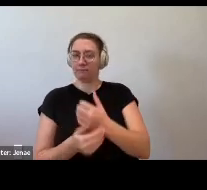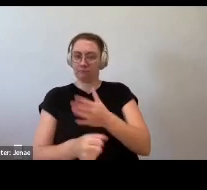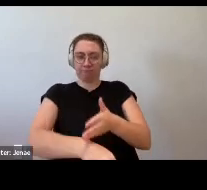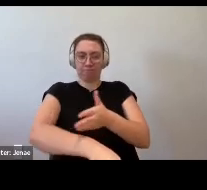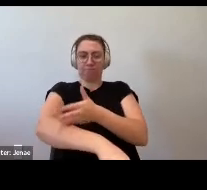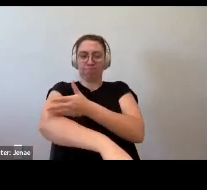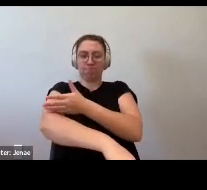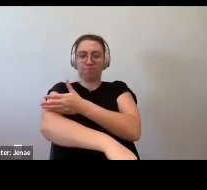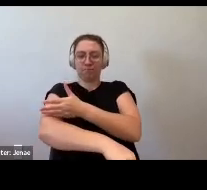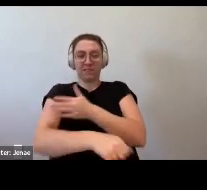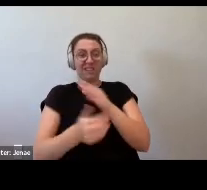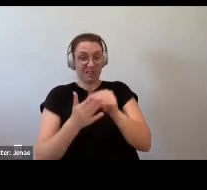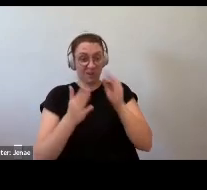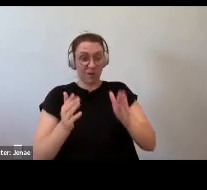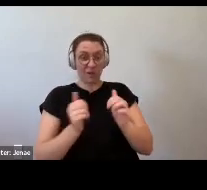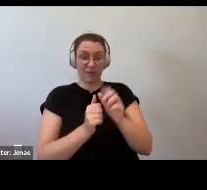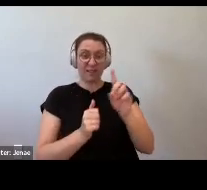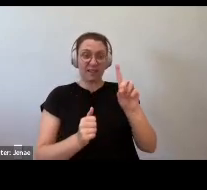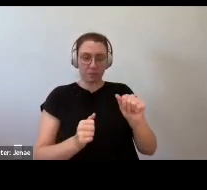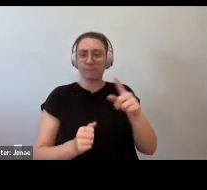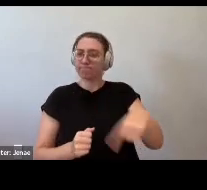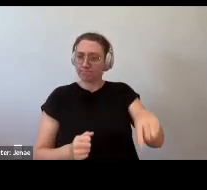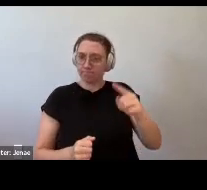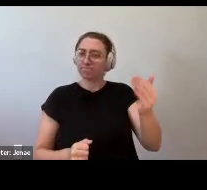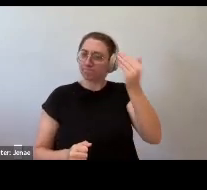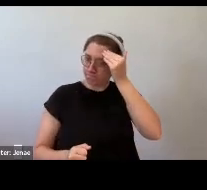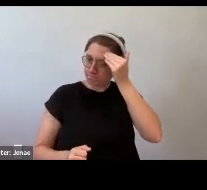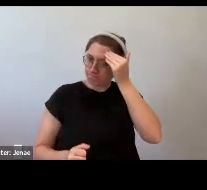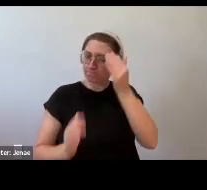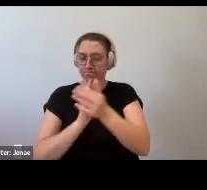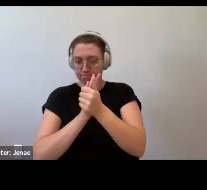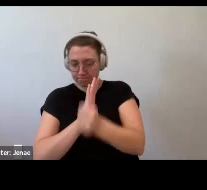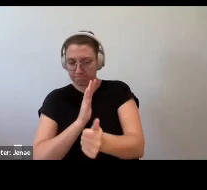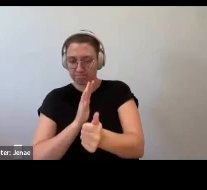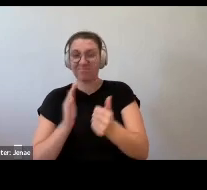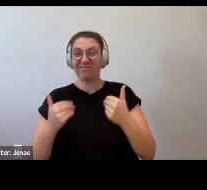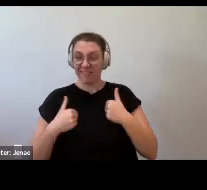los estudiantes con discapacidades cuenten con los conocimientos, las habilidades y las oportunidades para lograr